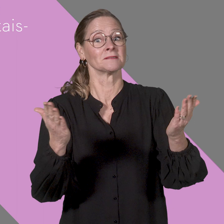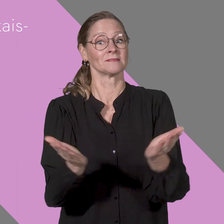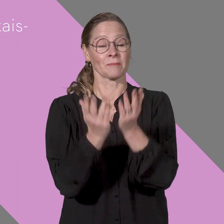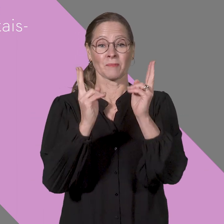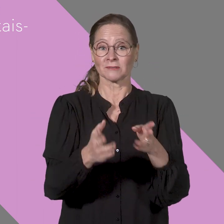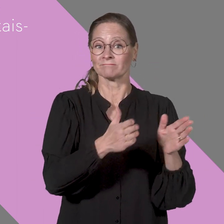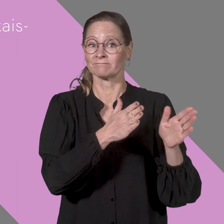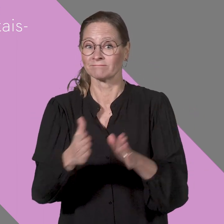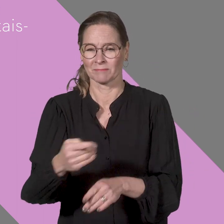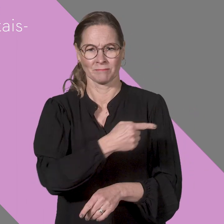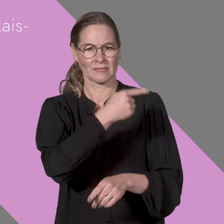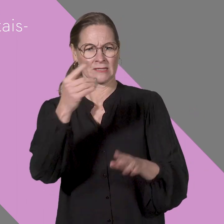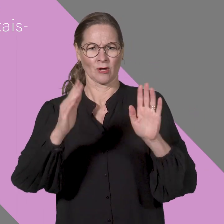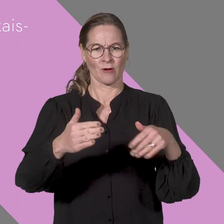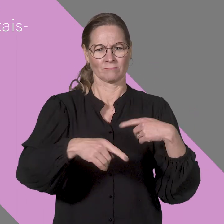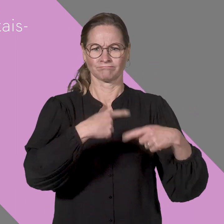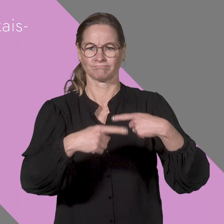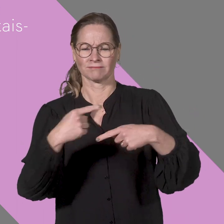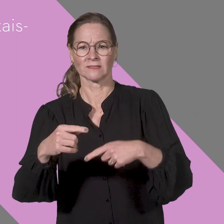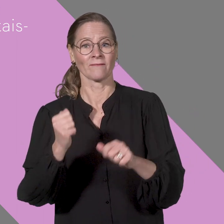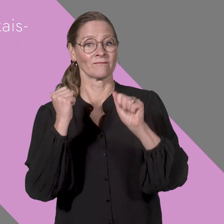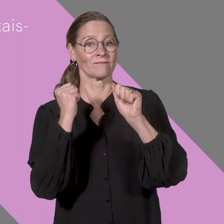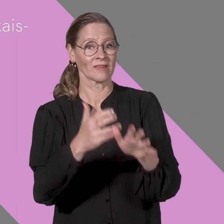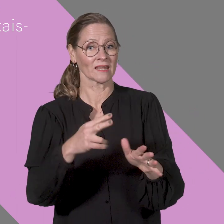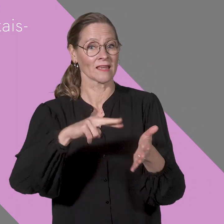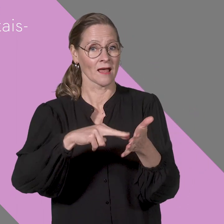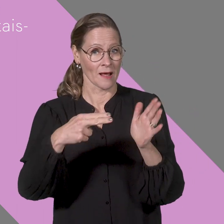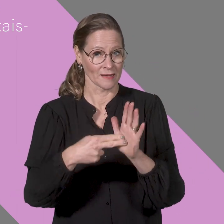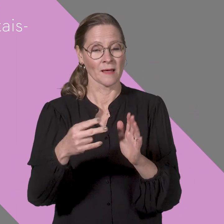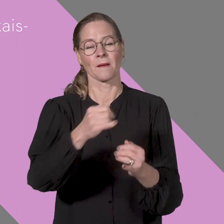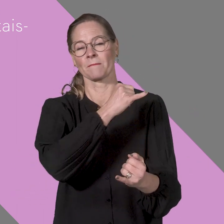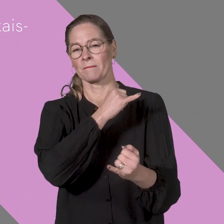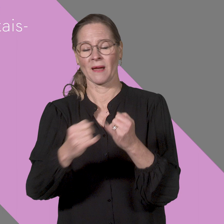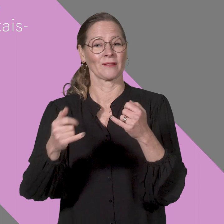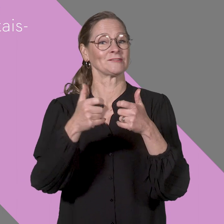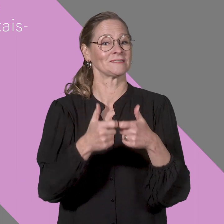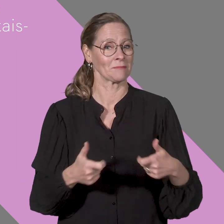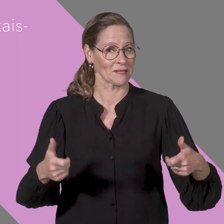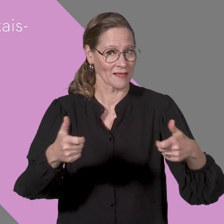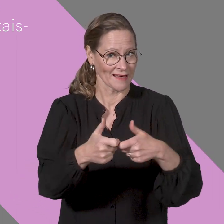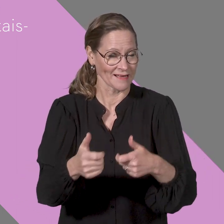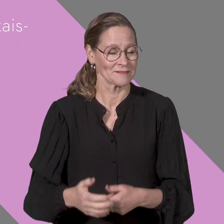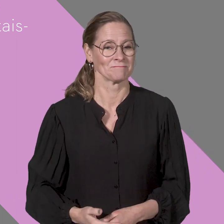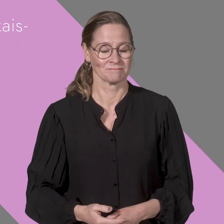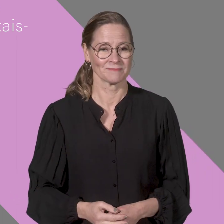Samalla tilaisuus toimi myös pitkään toimineen VIKKE-hankkeen päätösseminaarina.